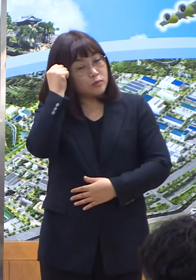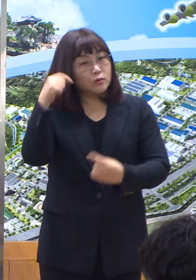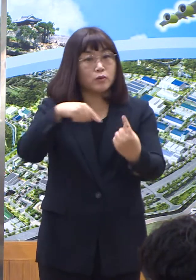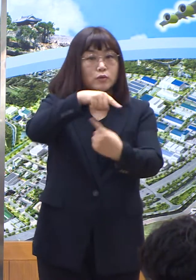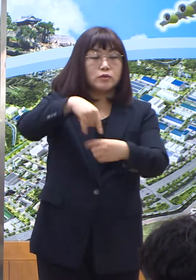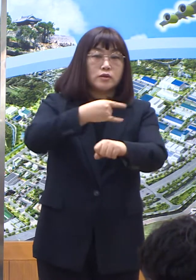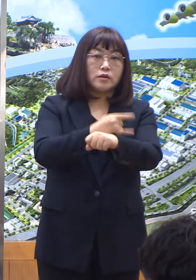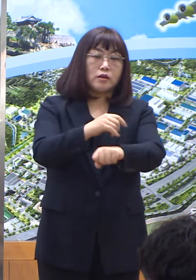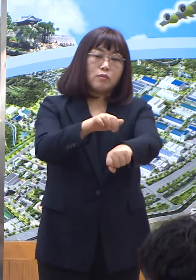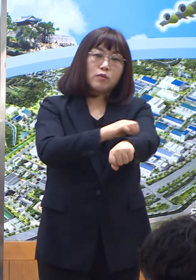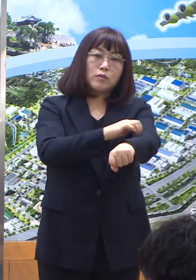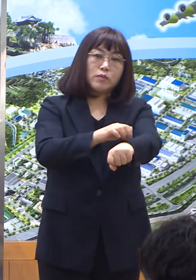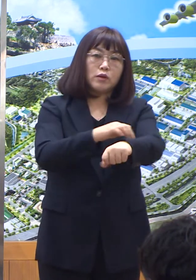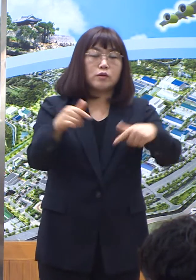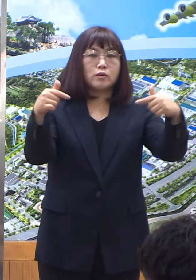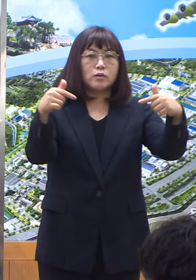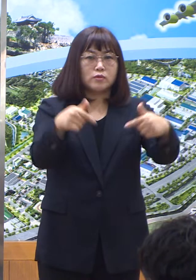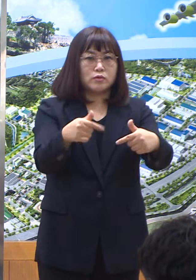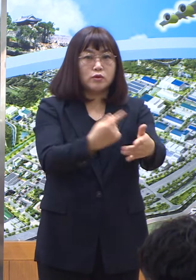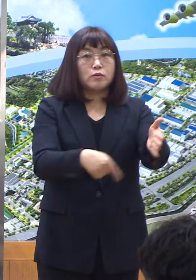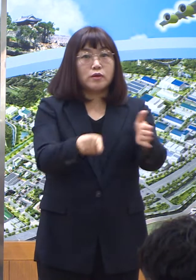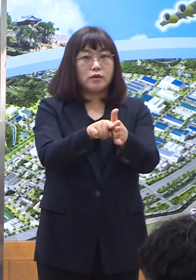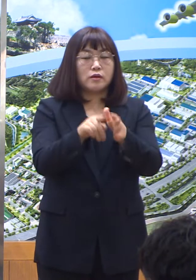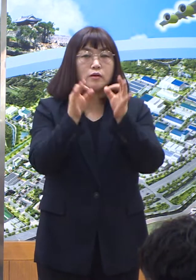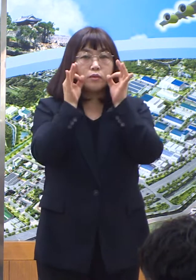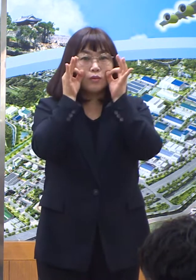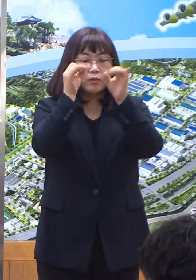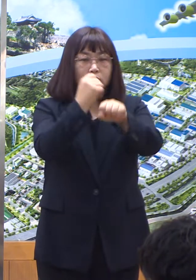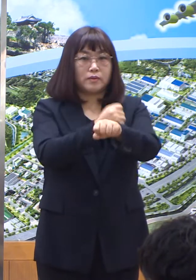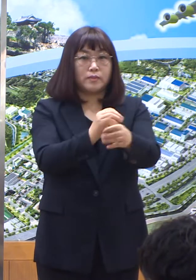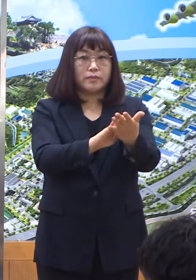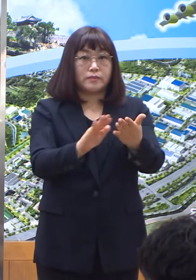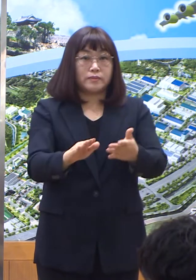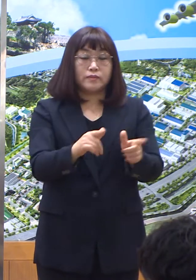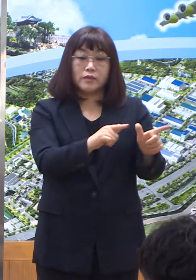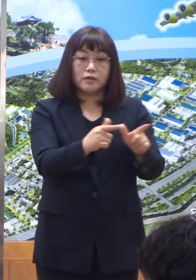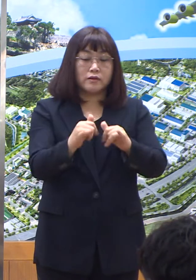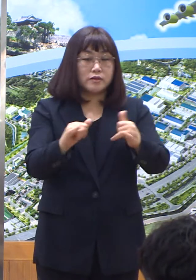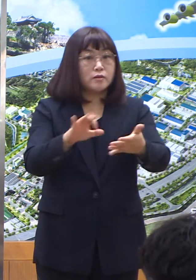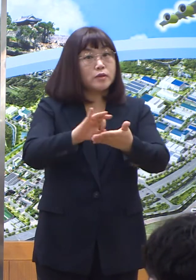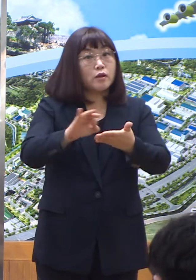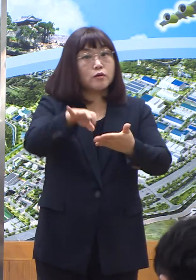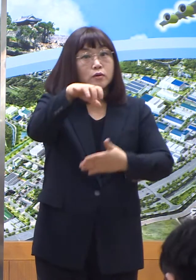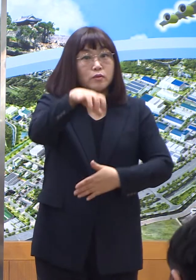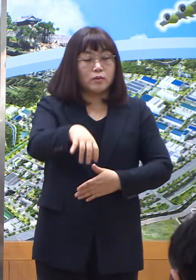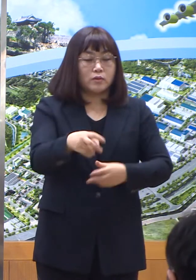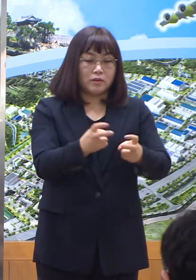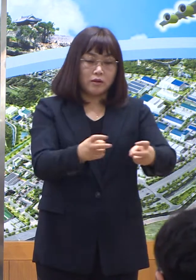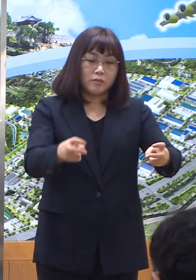시민 불편을 최소화 하도록 하겠습니다 다중이용시설, 터미널,